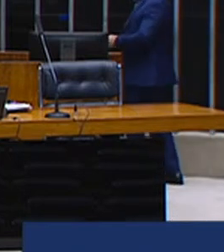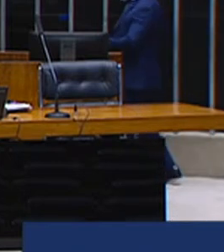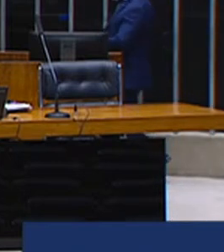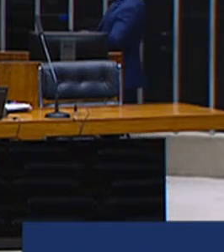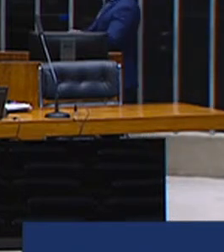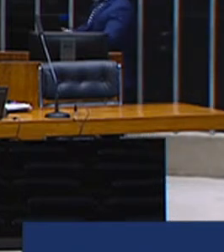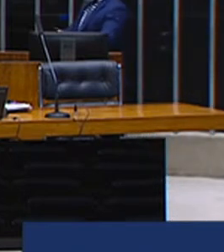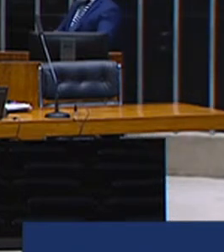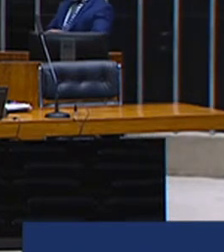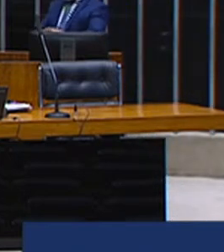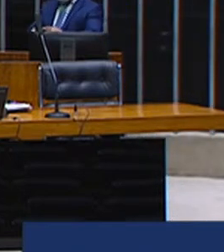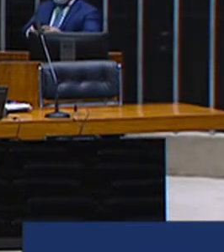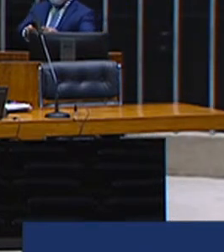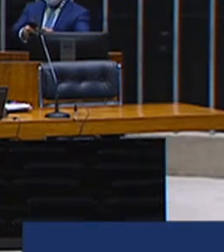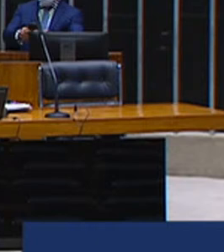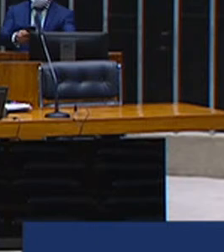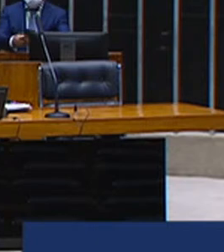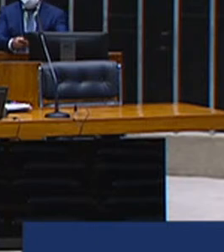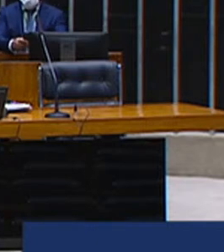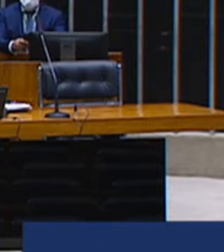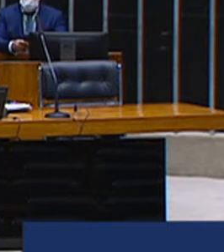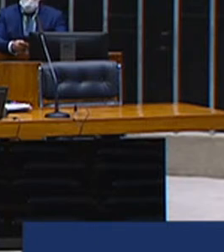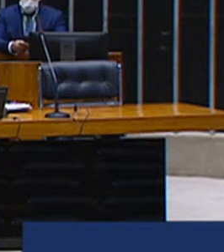NENHUMA DÚVIDA, NÓS TEMOS A FAVOR DO PARTO HUMANIZADO... [DEPUTADO]: A NOSSA